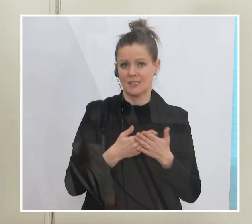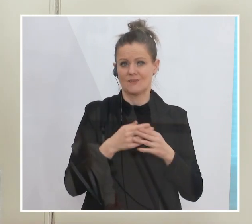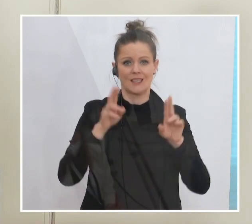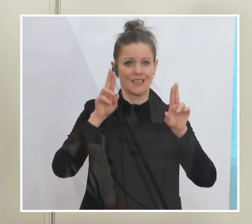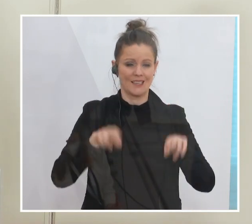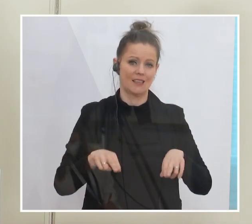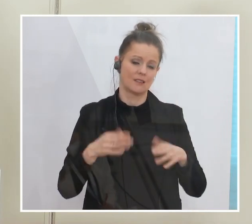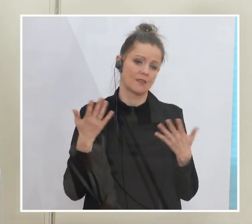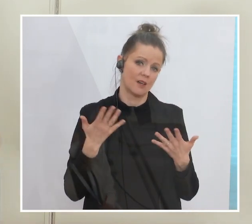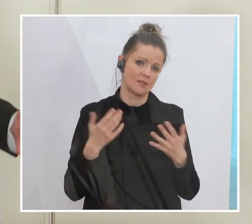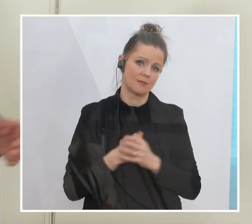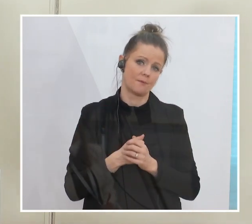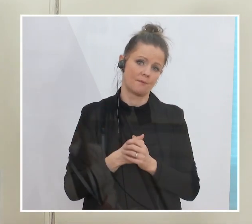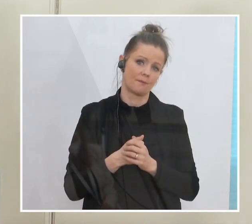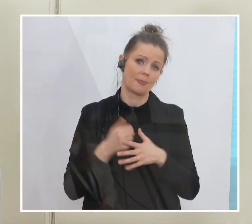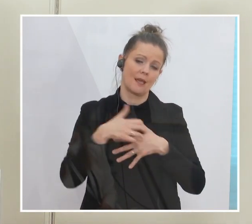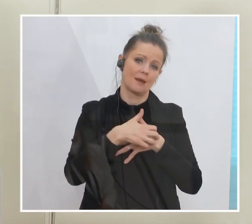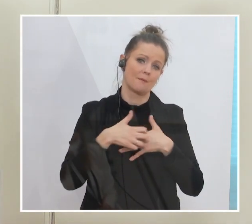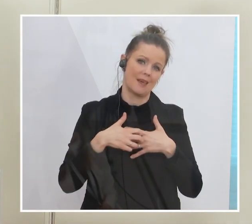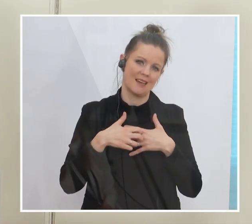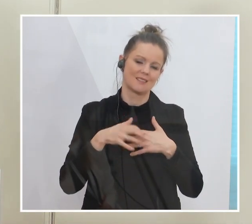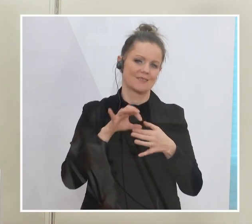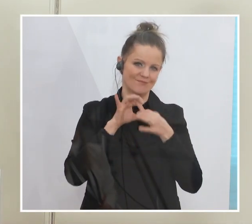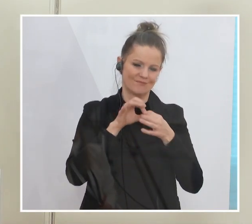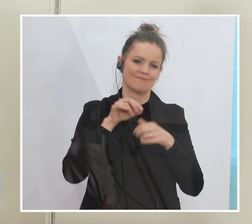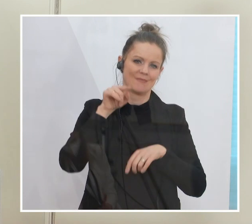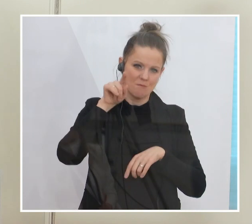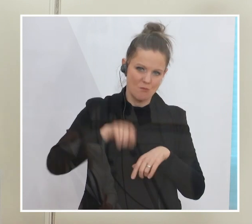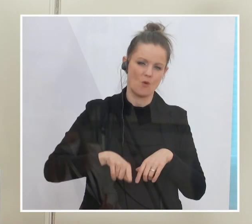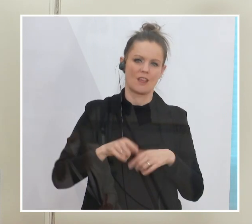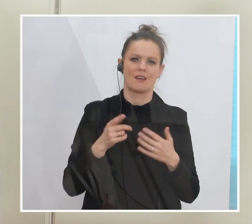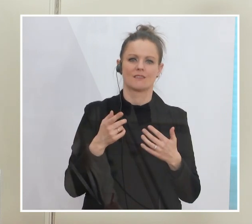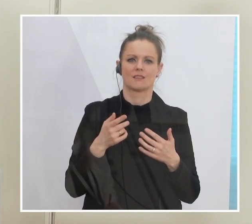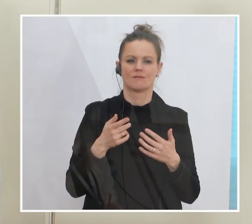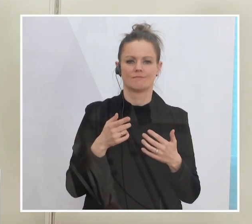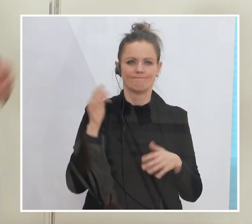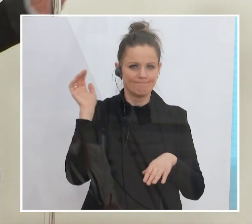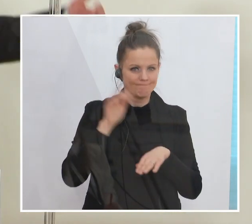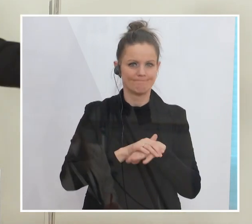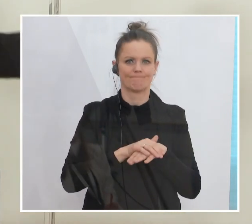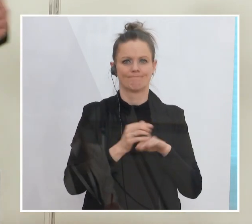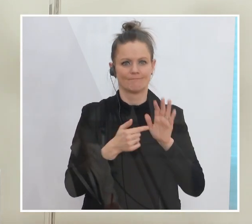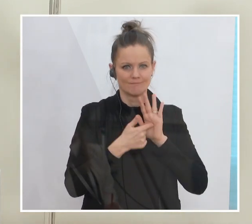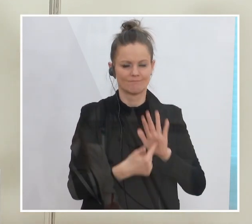wir den März auch als dieses Monat identifiziert haben, wo zum Beispiel über die Kurzarbeit, über